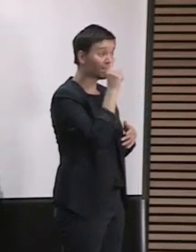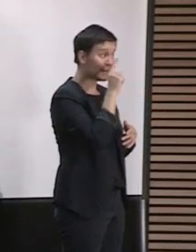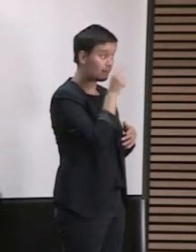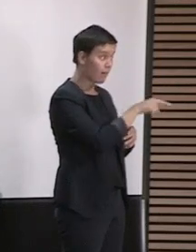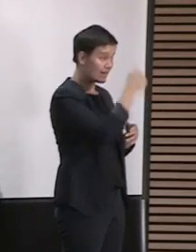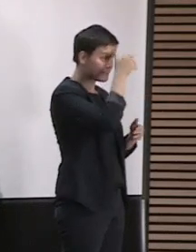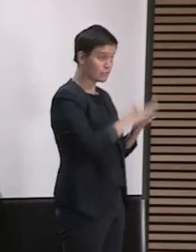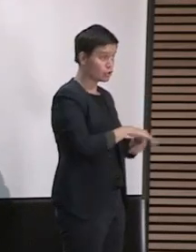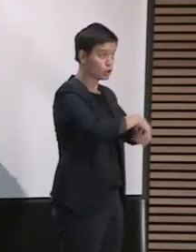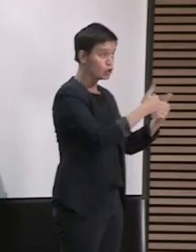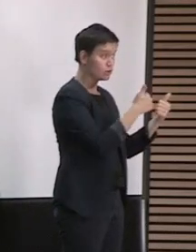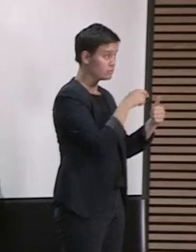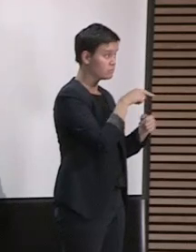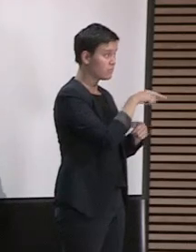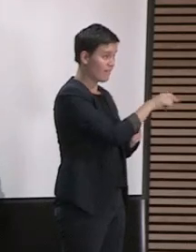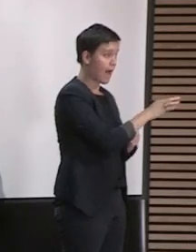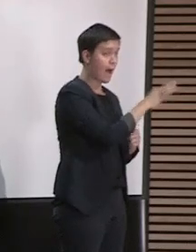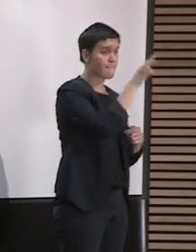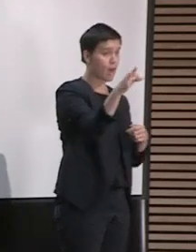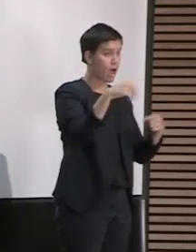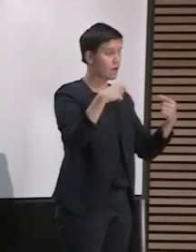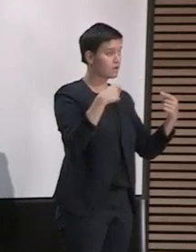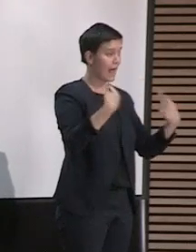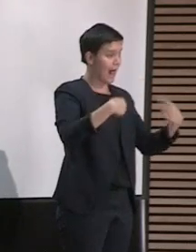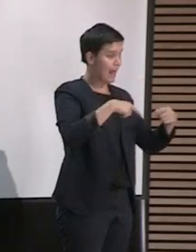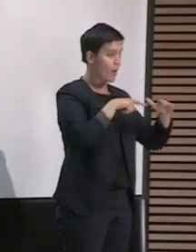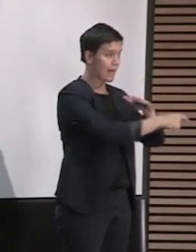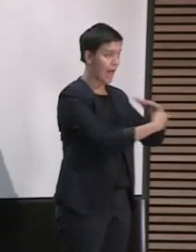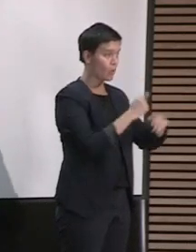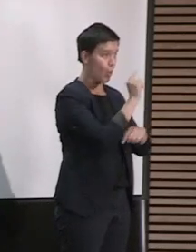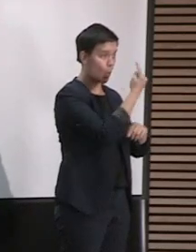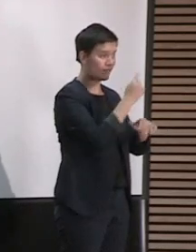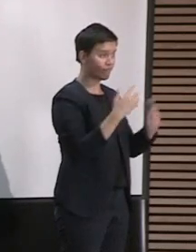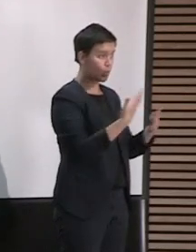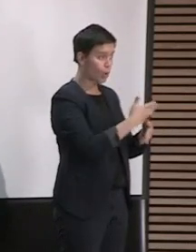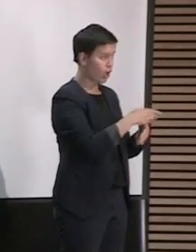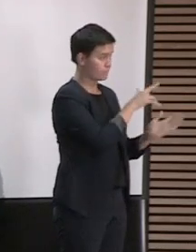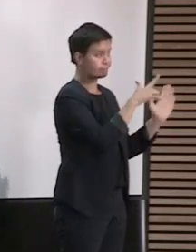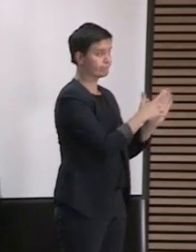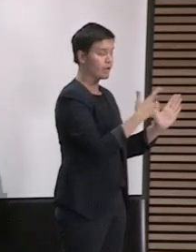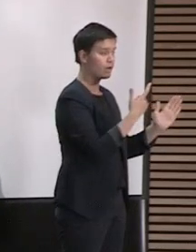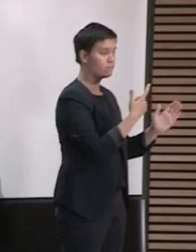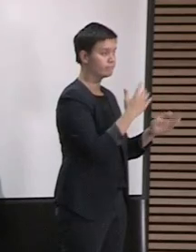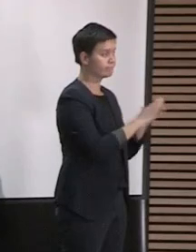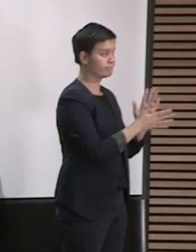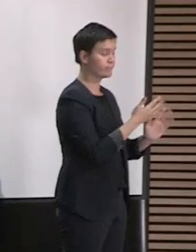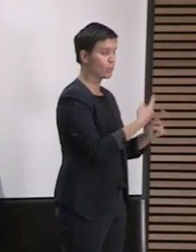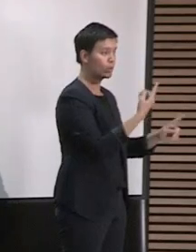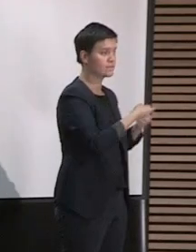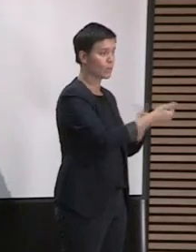koe kua tono i te whakawiringa. A kaore ano kia whakatinanahia i te waa e tika ana Ko te